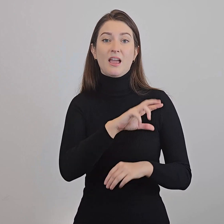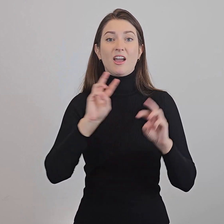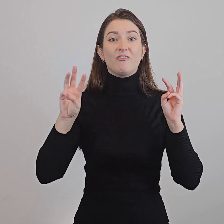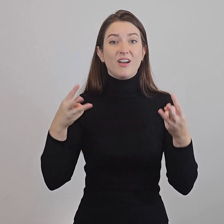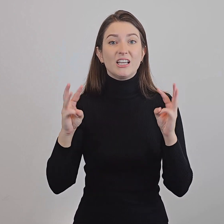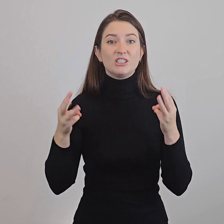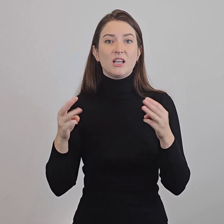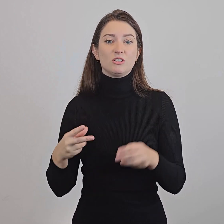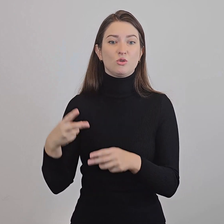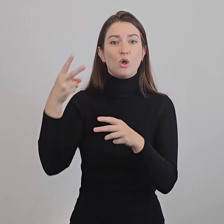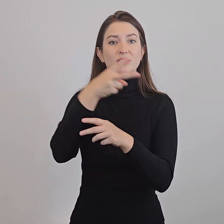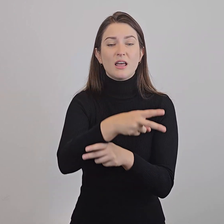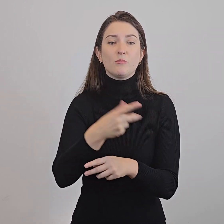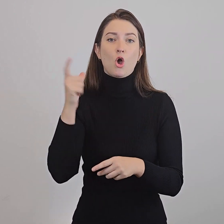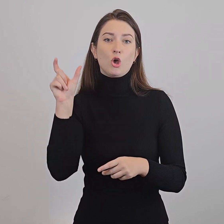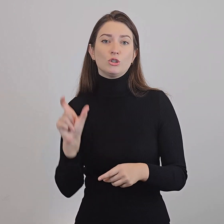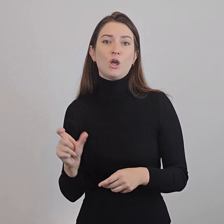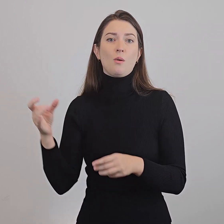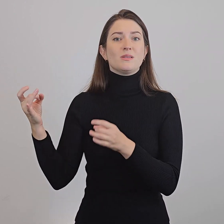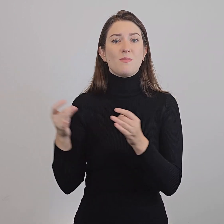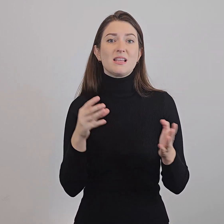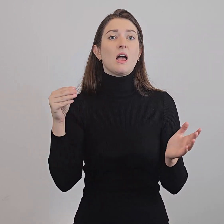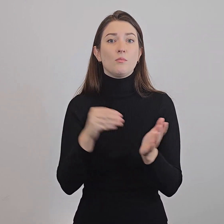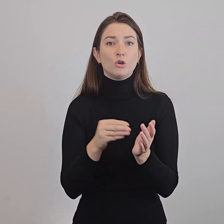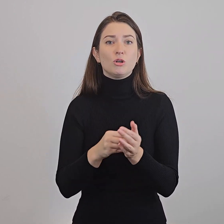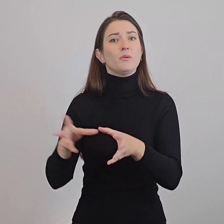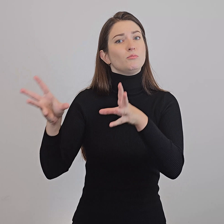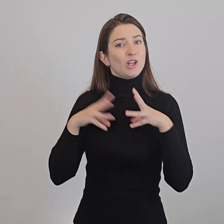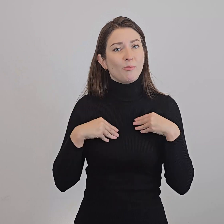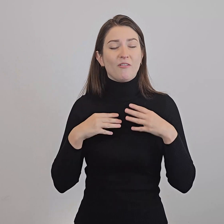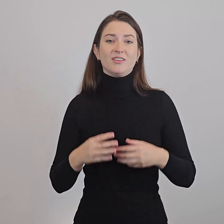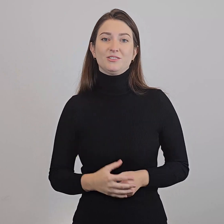Mamy w ofercie warsztaty dostosowane dla osób ze szczególnymi potrzebami.